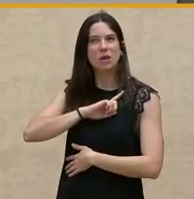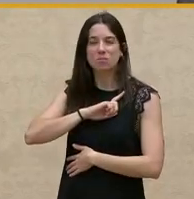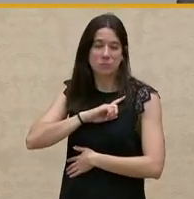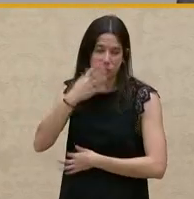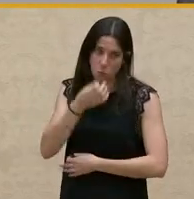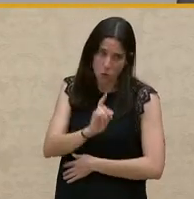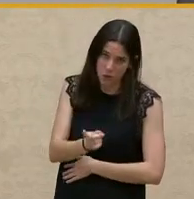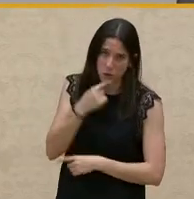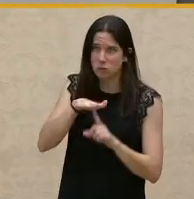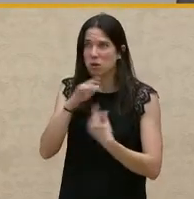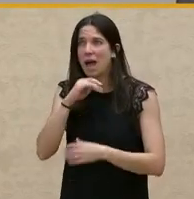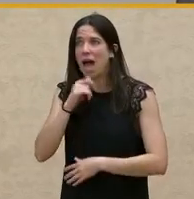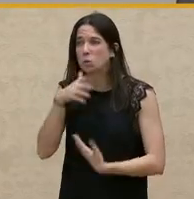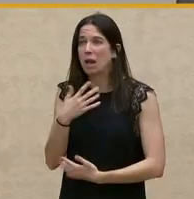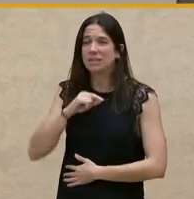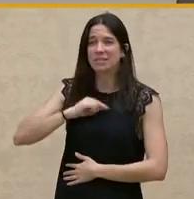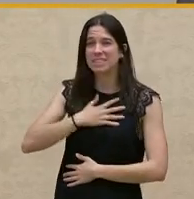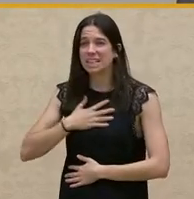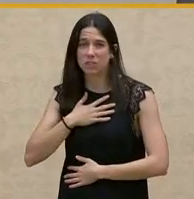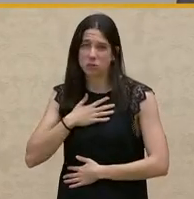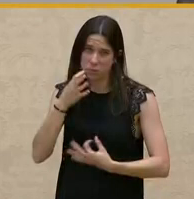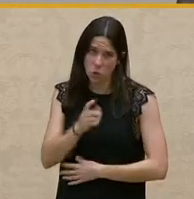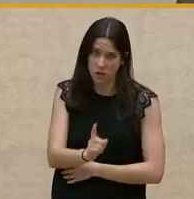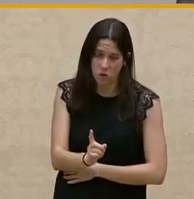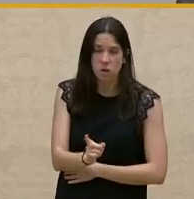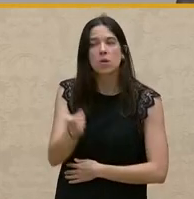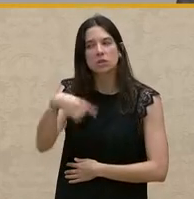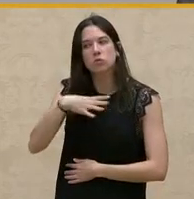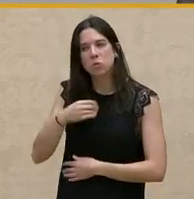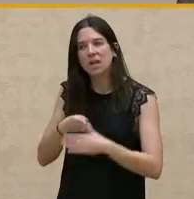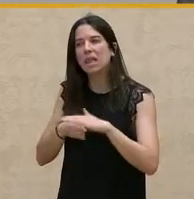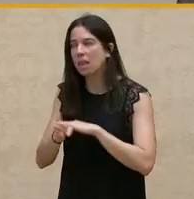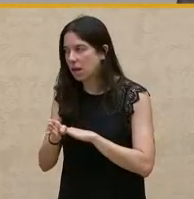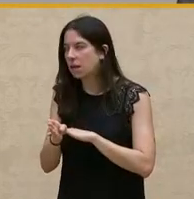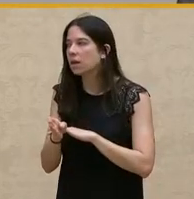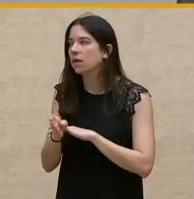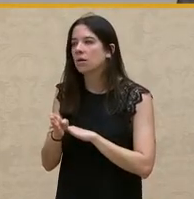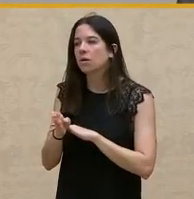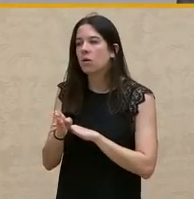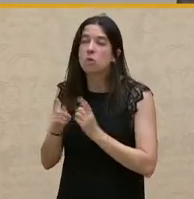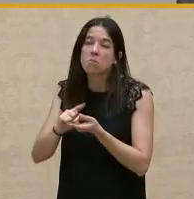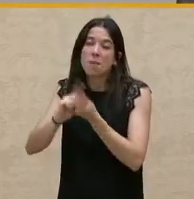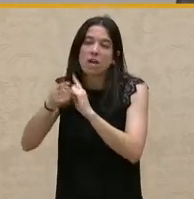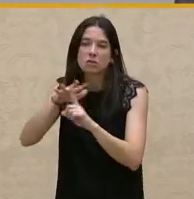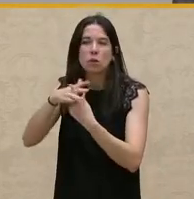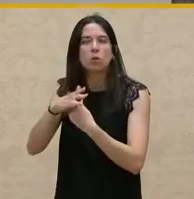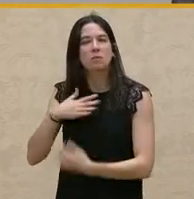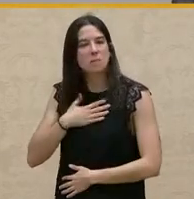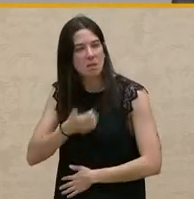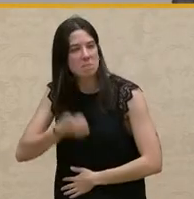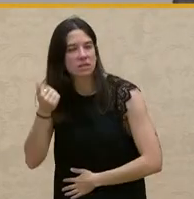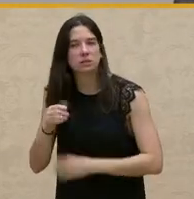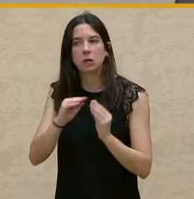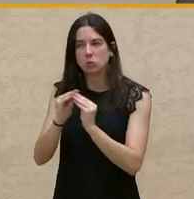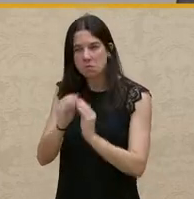situación actual, puedan entrar en una situación más amigable, más consensuada y mucho mejor.